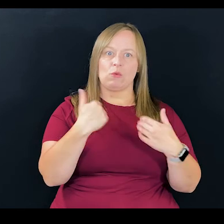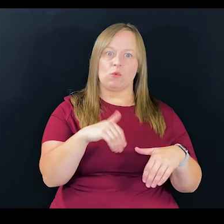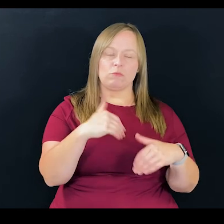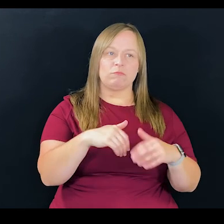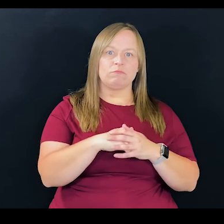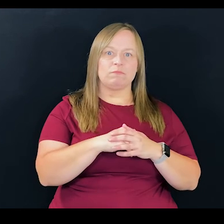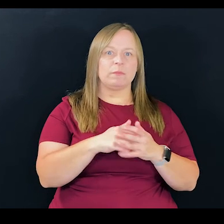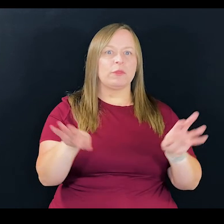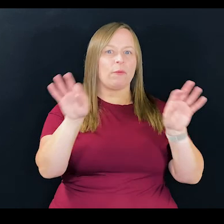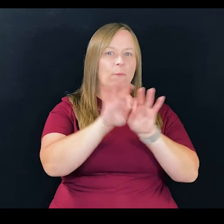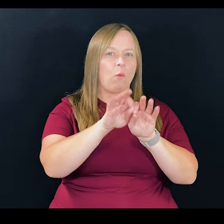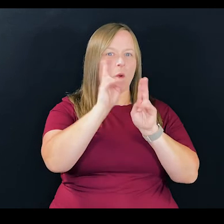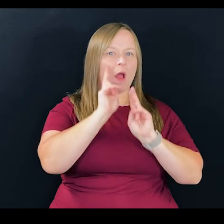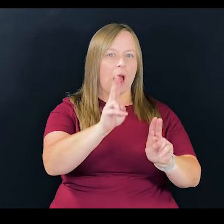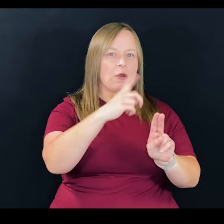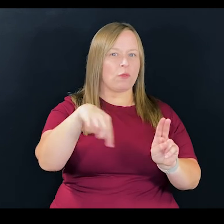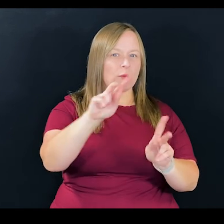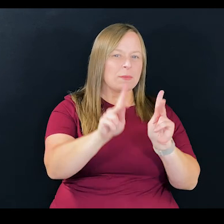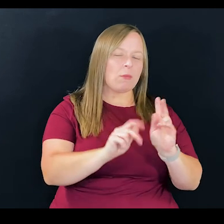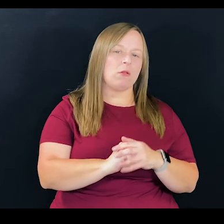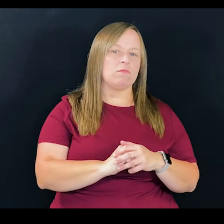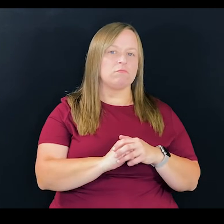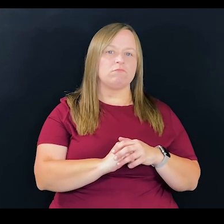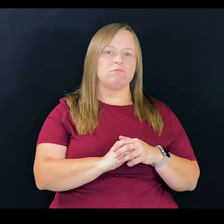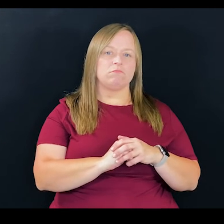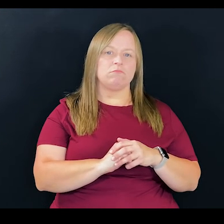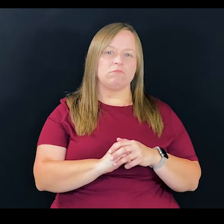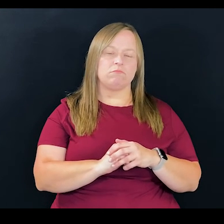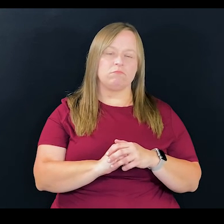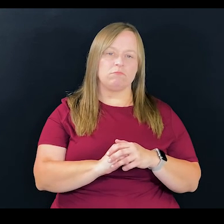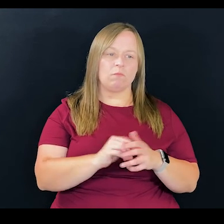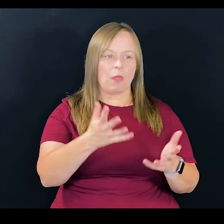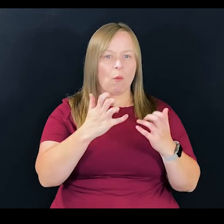que tenemos hoy, es importante honrar a esas personas.